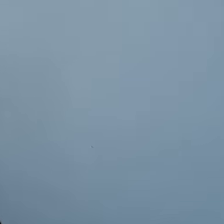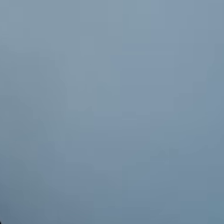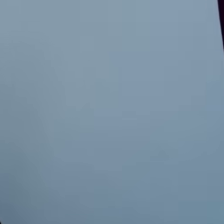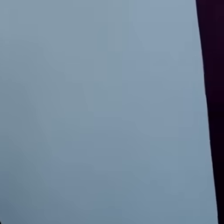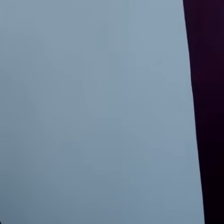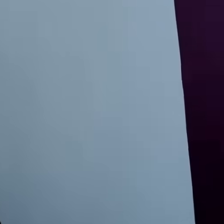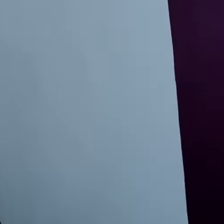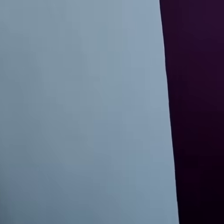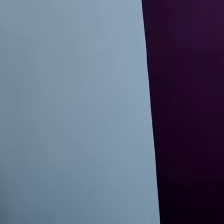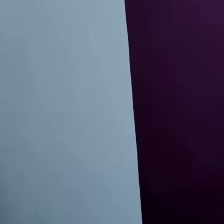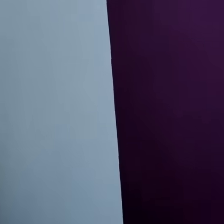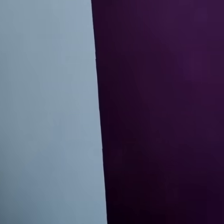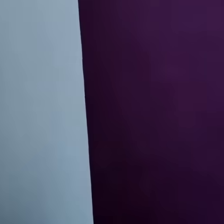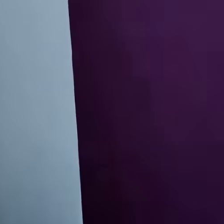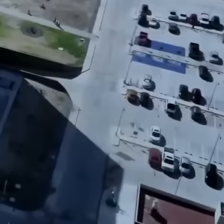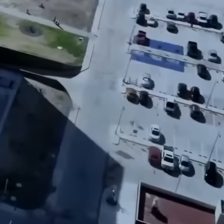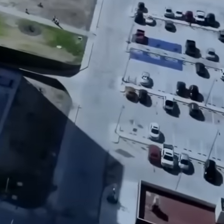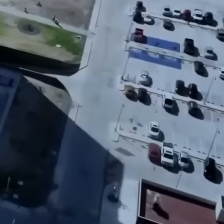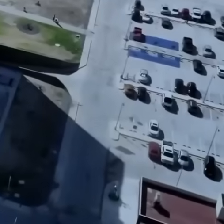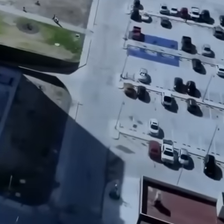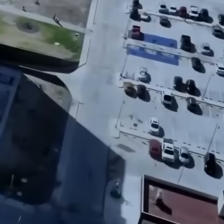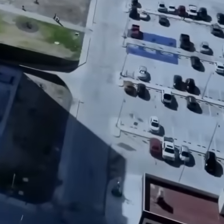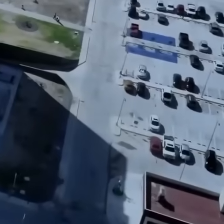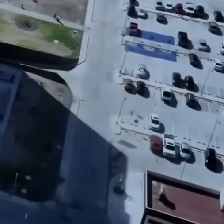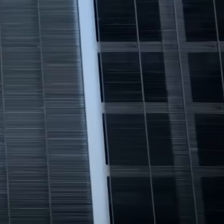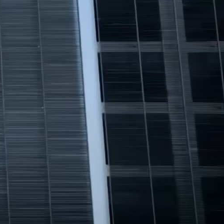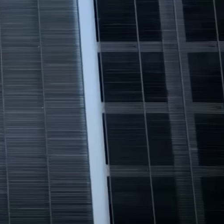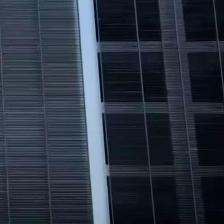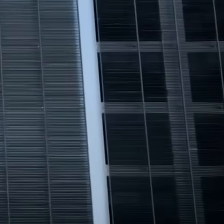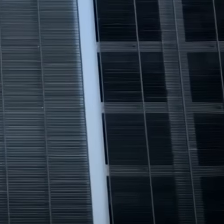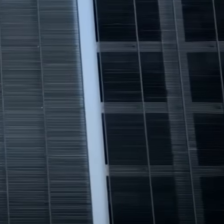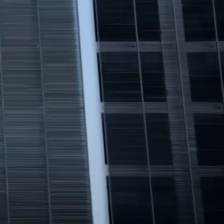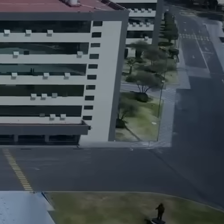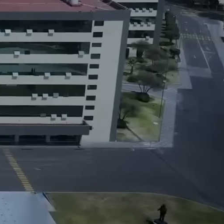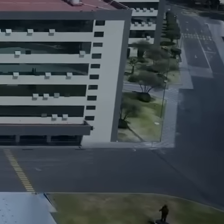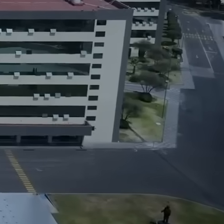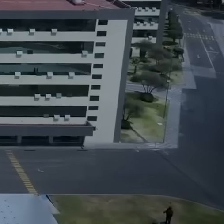de sus habitantes. Con la culminación de esta obra de infraestructura aduan, la Secretaría